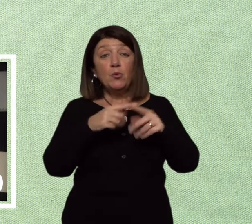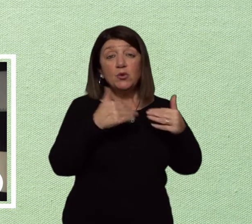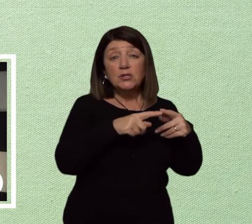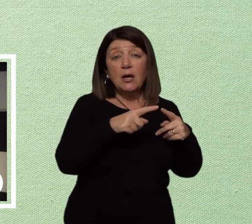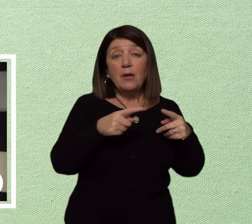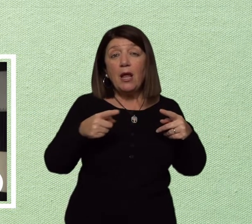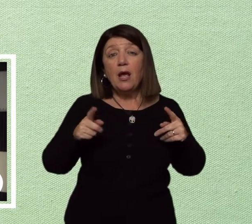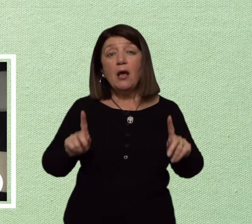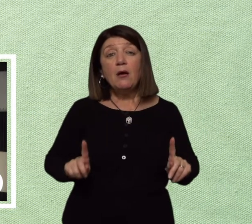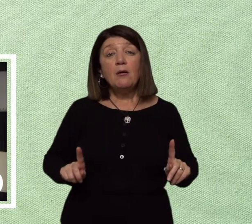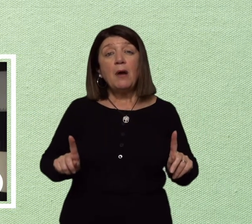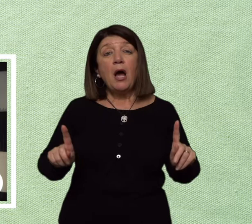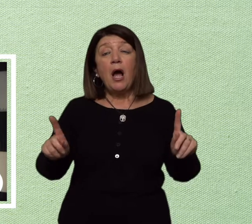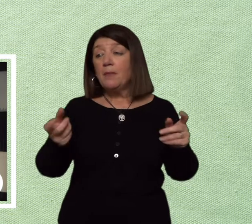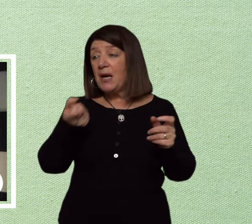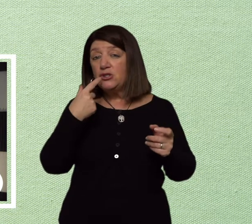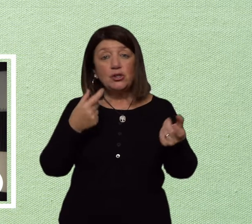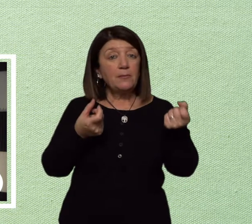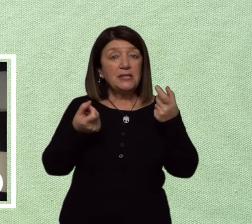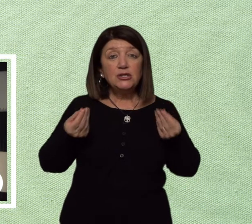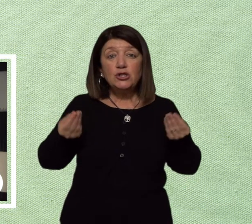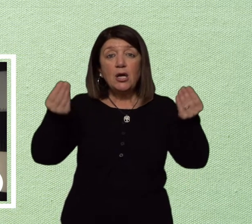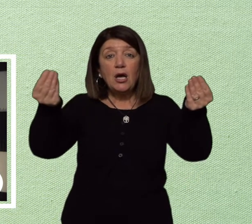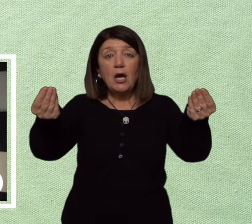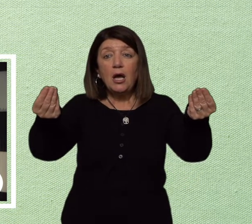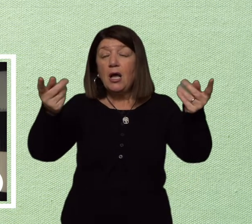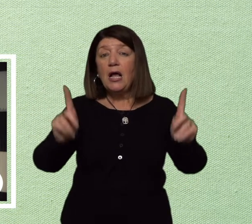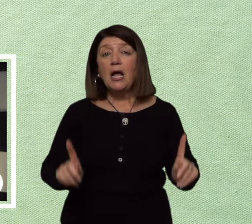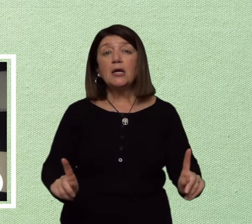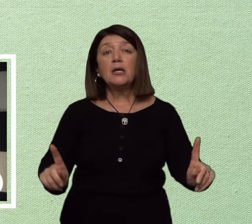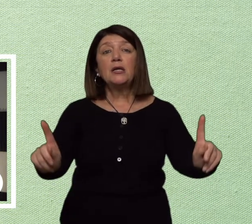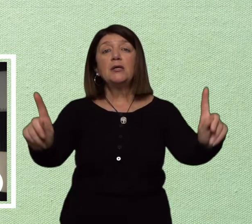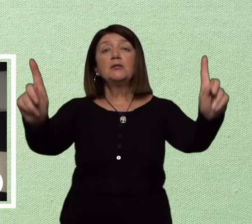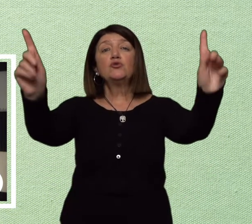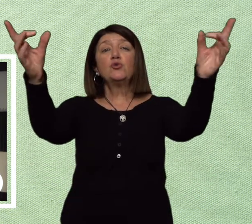che però sono quelle di avvicinarsi all'essere umano e nel cercare di avvicinarsi nel modo più